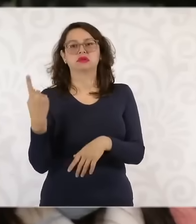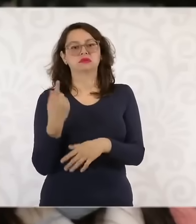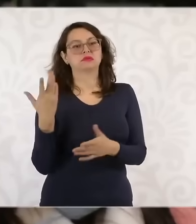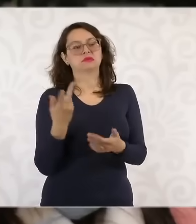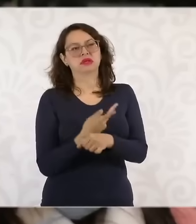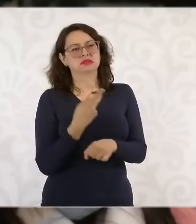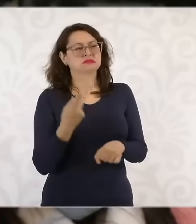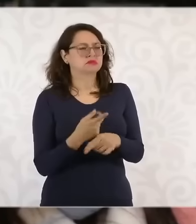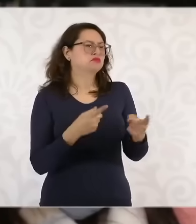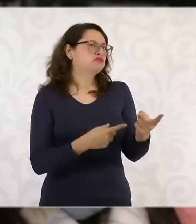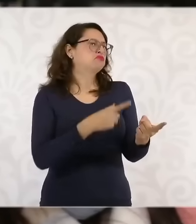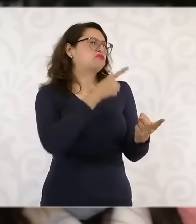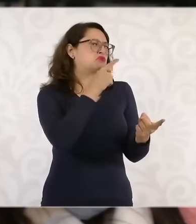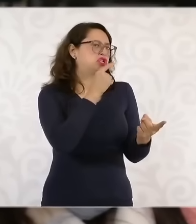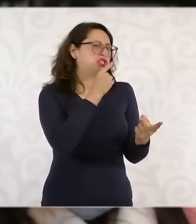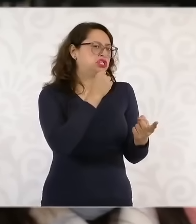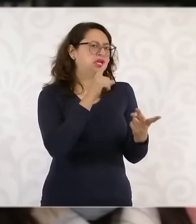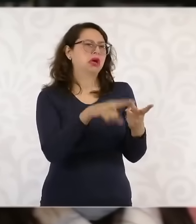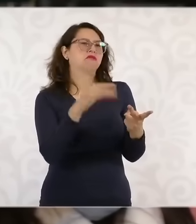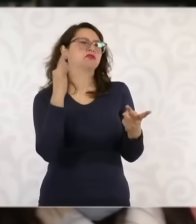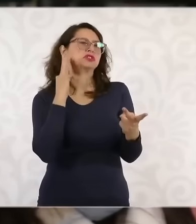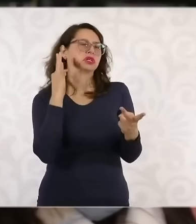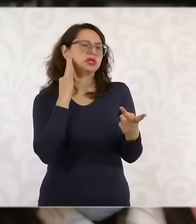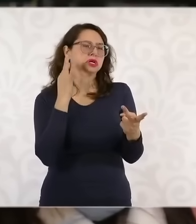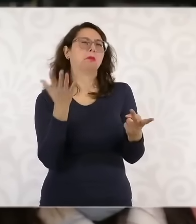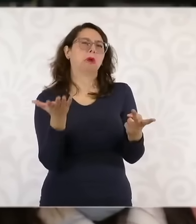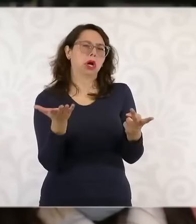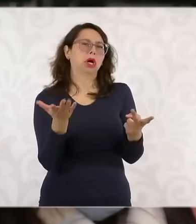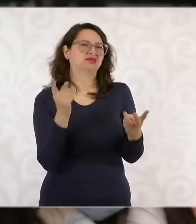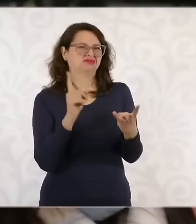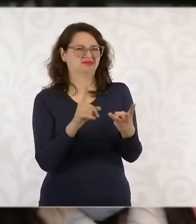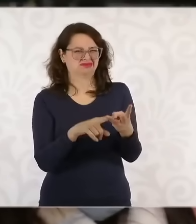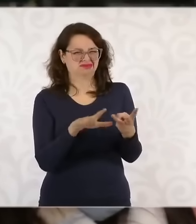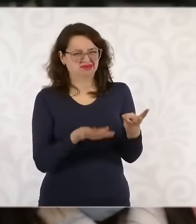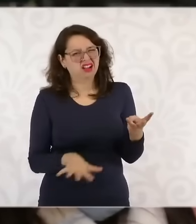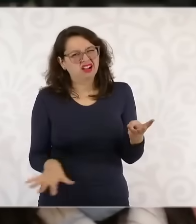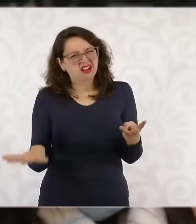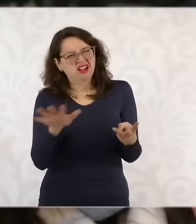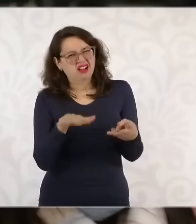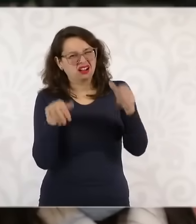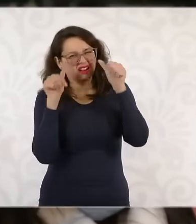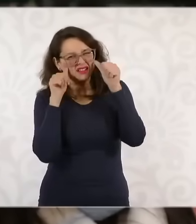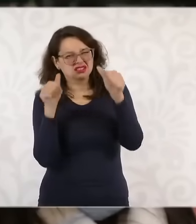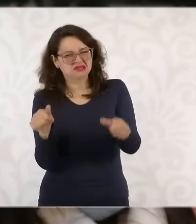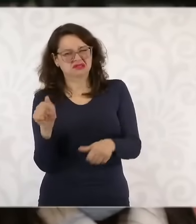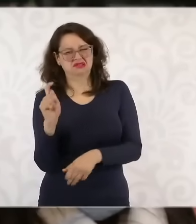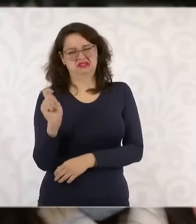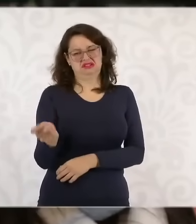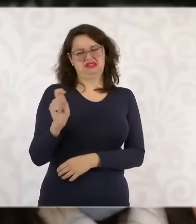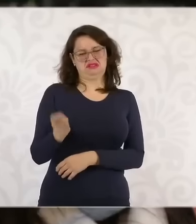las causas es lo que veces menos se ve. Entonces, ¿cuál es el análisis al cierre del 2025 y cuáles